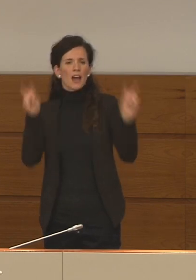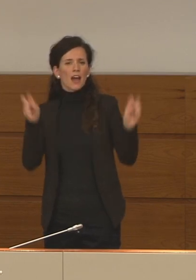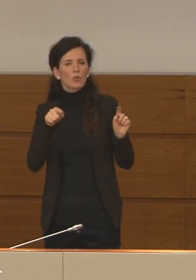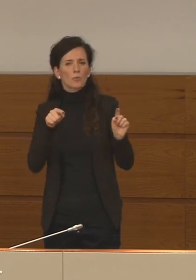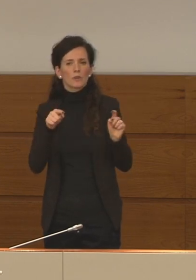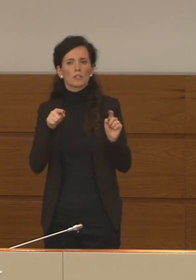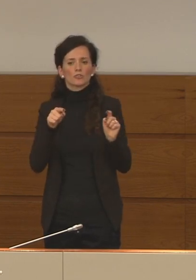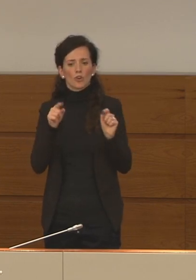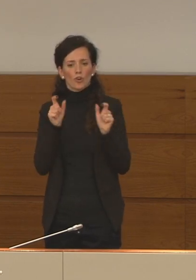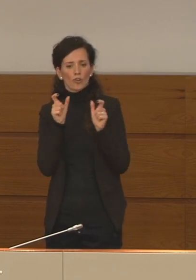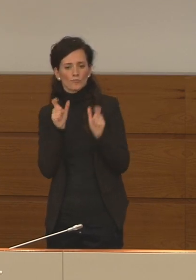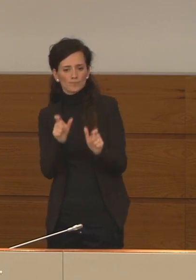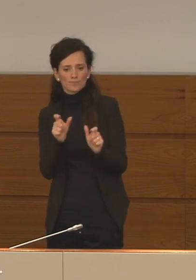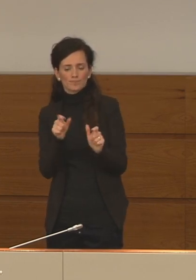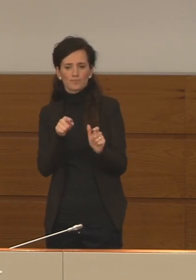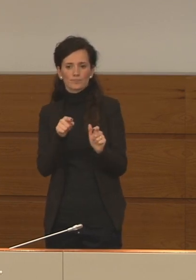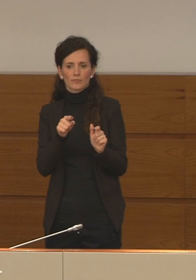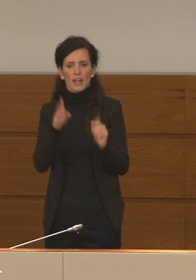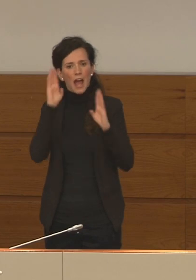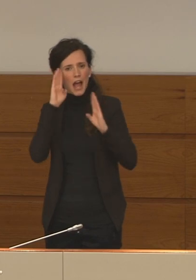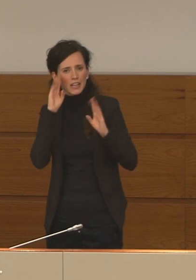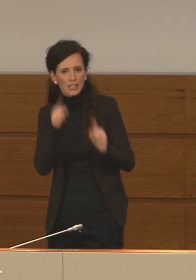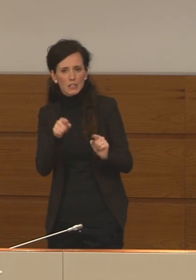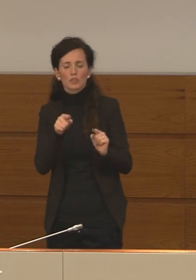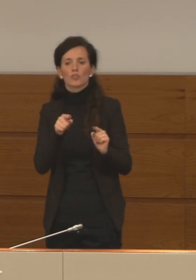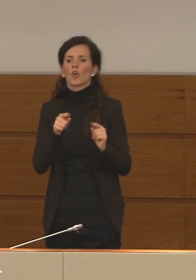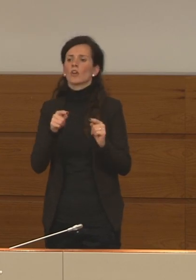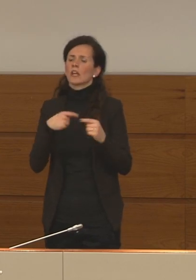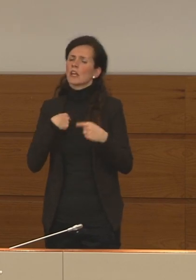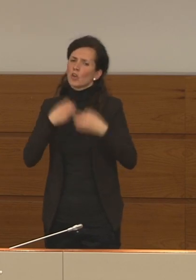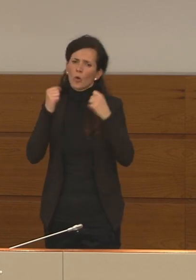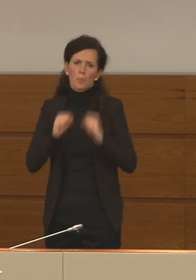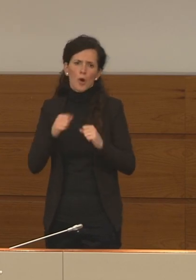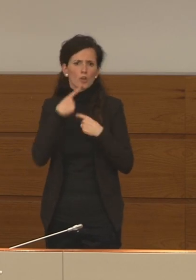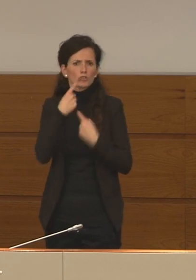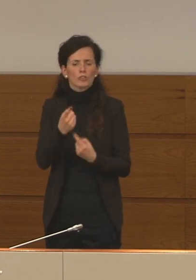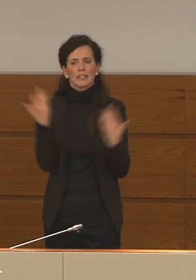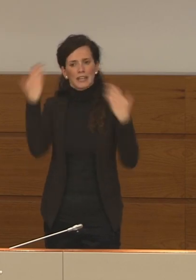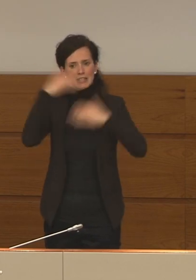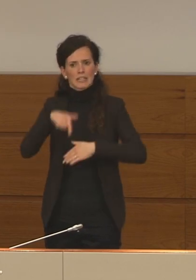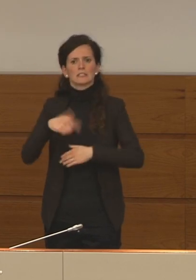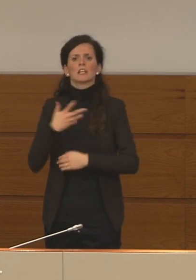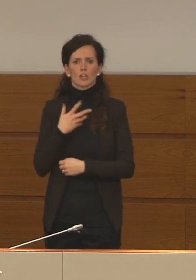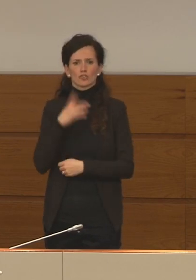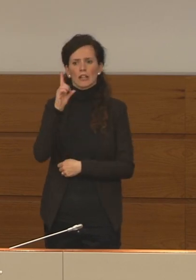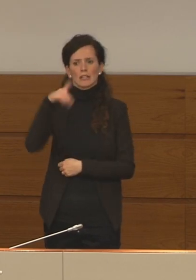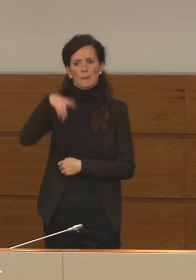vi posso assicurare che avremo il Dpcm, ci saranno le misure che saranno